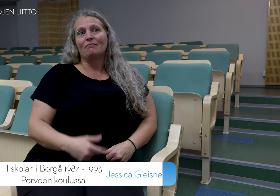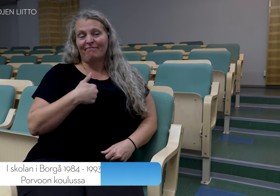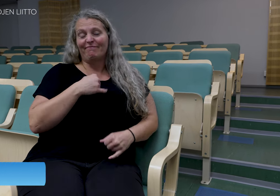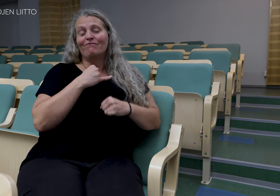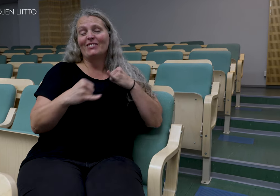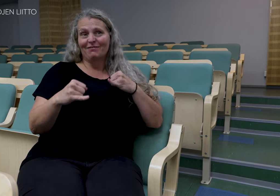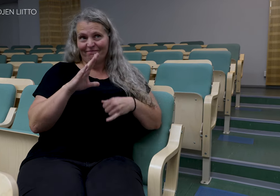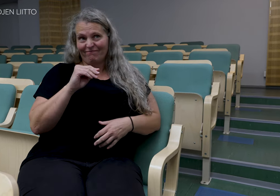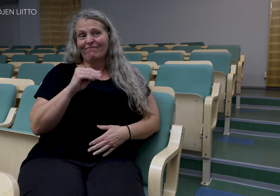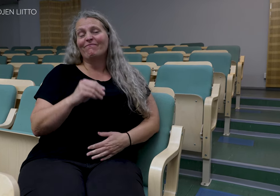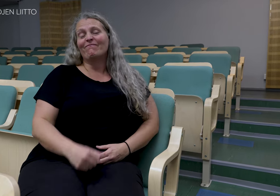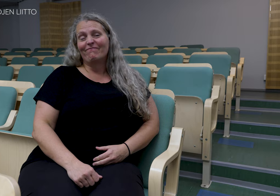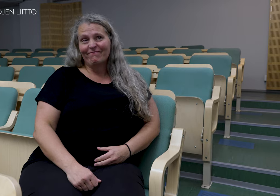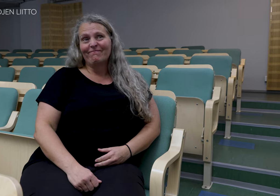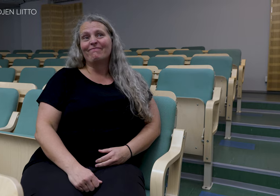Joo, olin viimeisiä oppilaita.